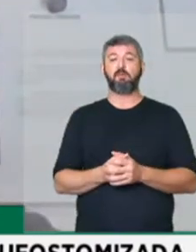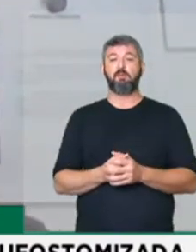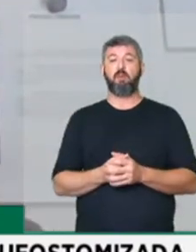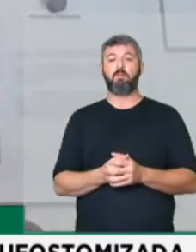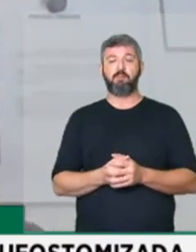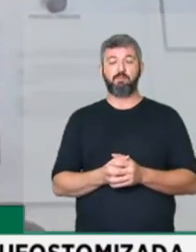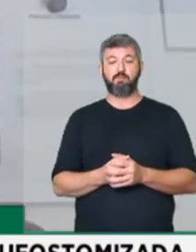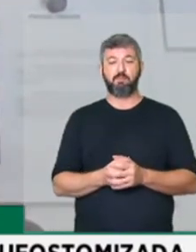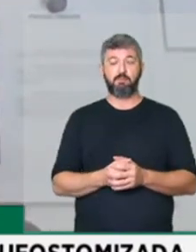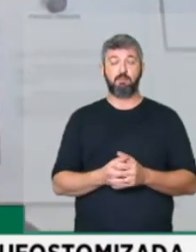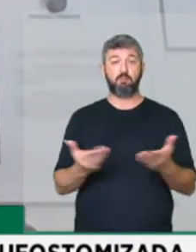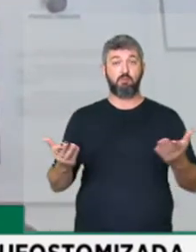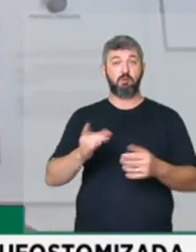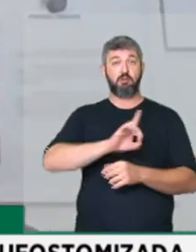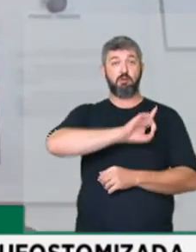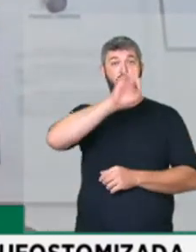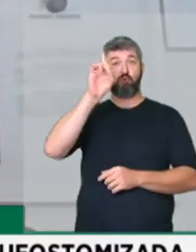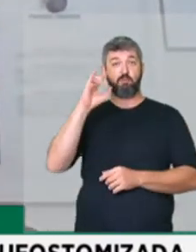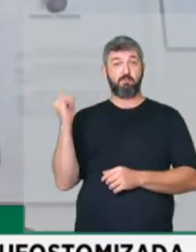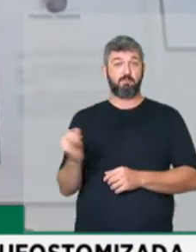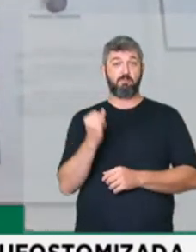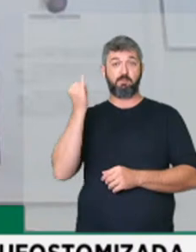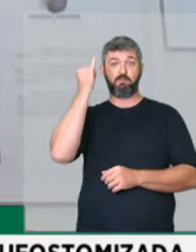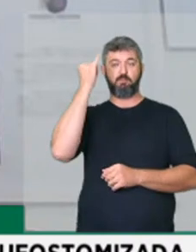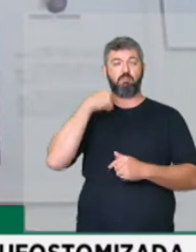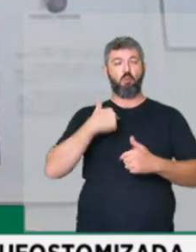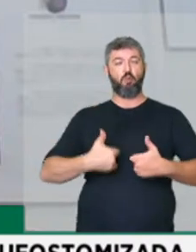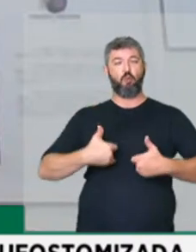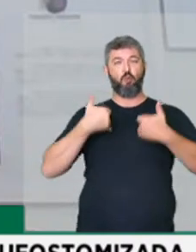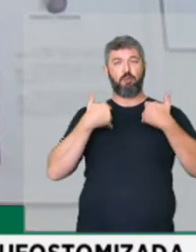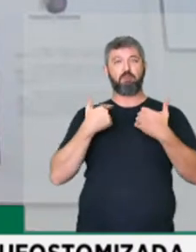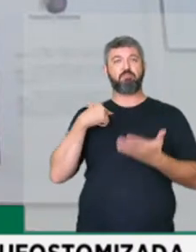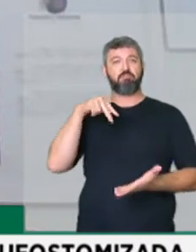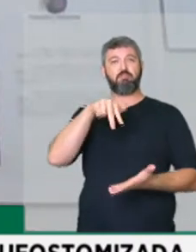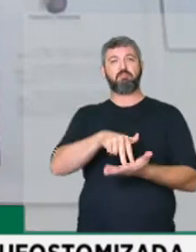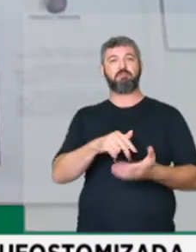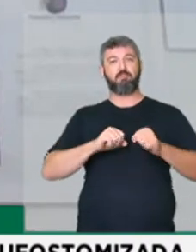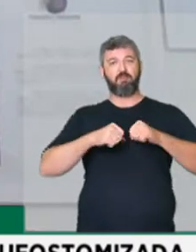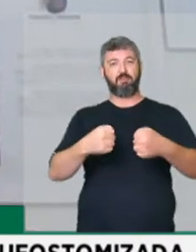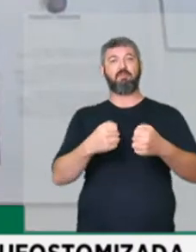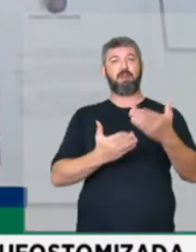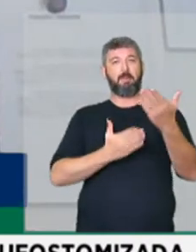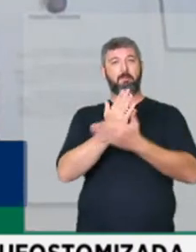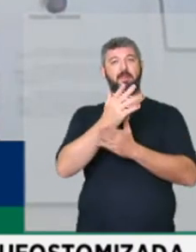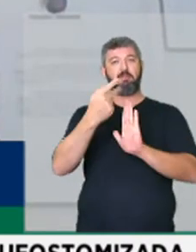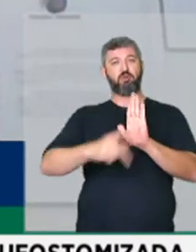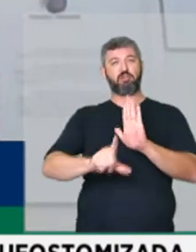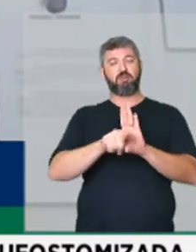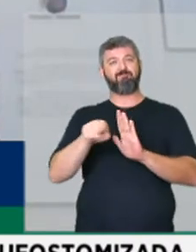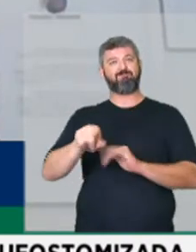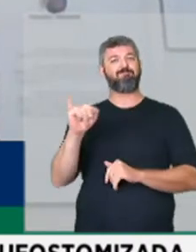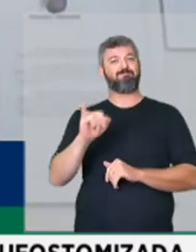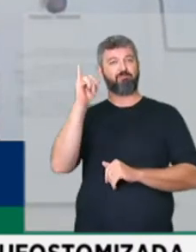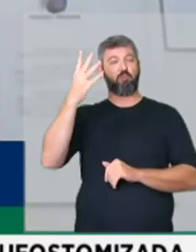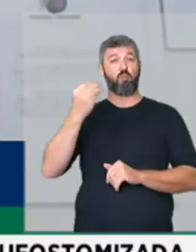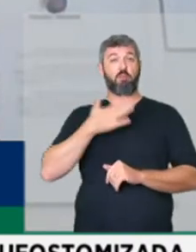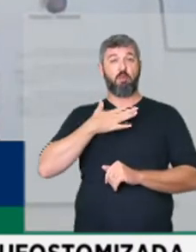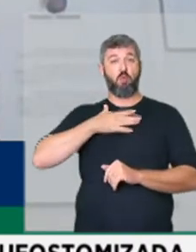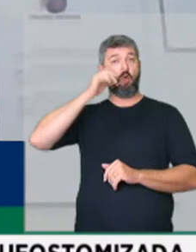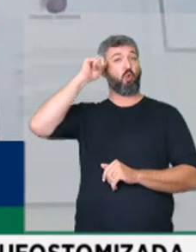DA OBSTRUÇÃO DA VIA AÉREA SUPERIORES. SENDO REALIZADA COM PROCEDIMENTO DE ÚLTIMO RECURSO E HOJE AÍ , SR. PRESIDENTE, COM A PANDEMIA QUE